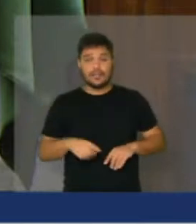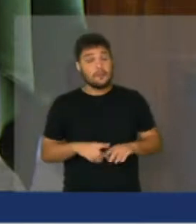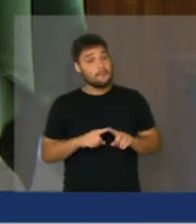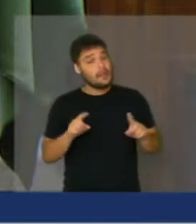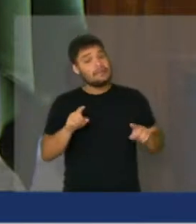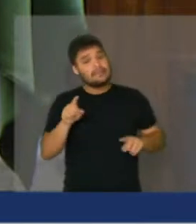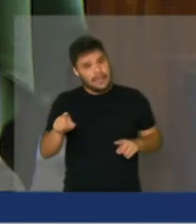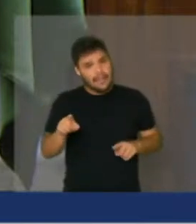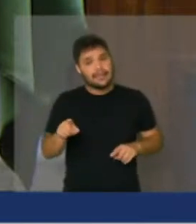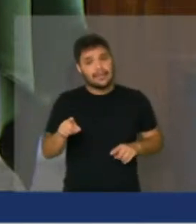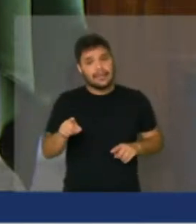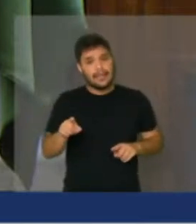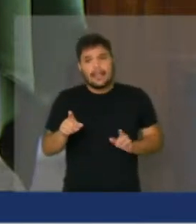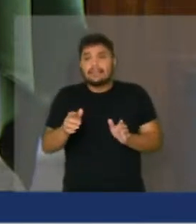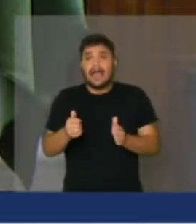COMPLETAMENTE BLINDADO. ESTE ESCÂNDALO EM PARAÍSO FISCAL